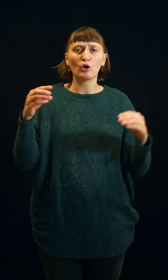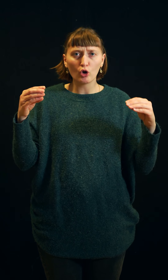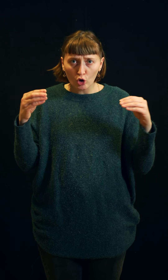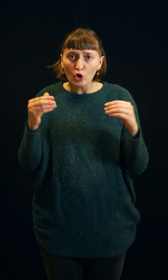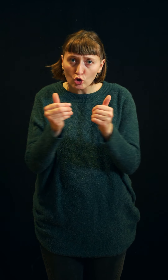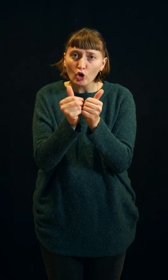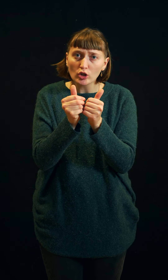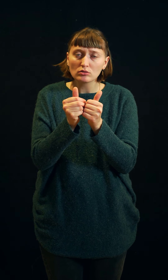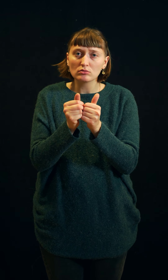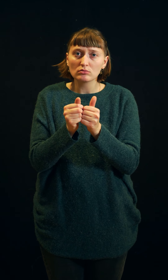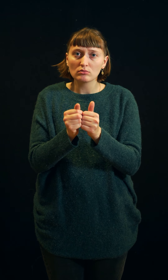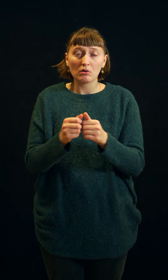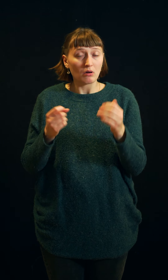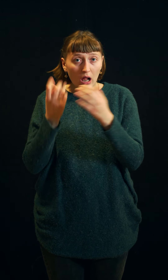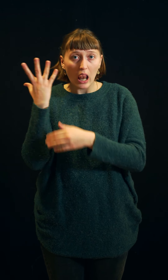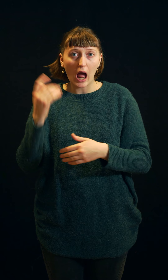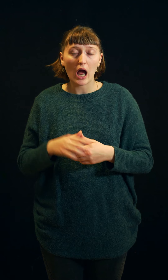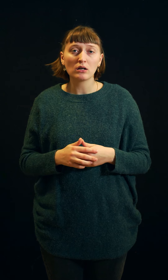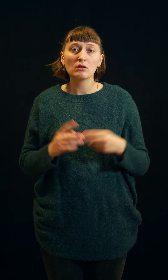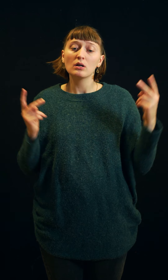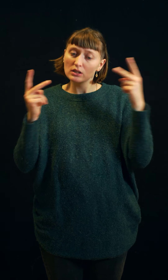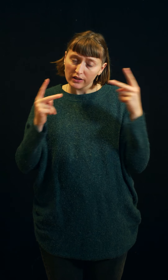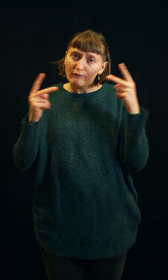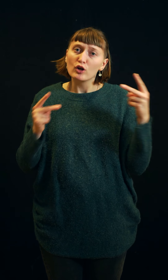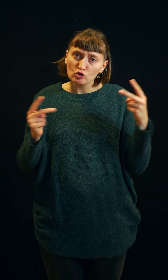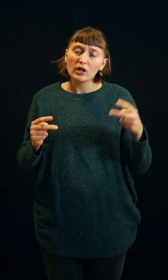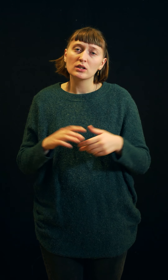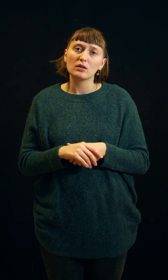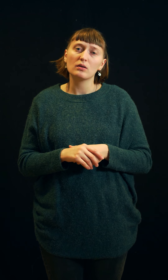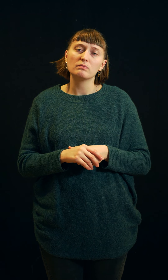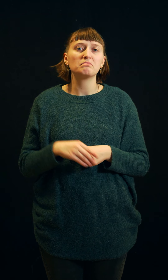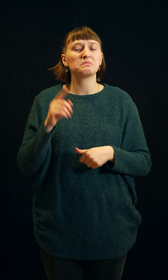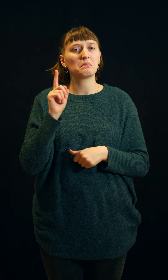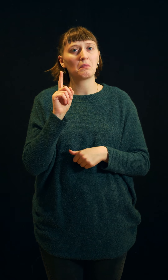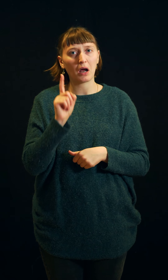Und das gönn ich dir voll, echt, gar keine Frage.